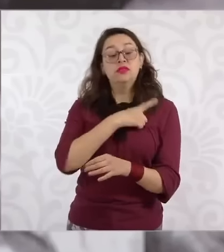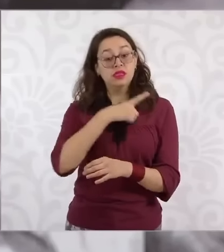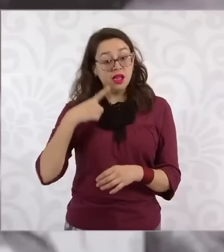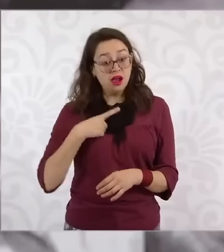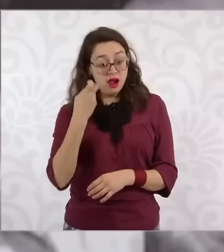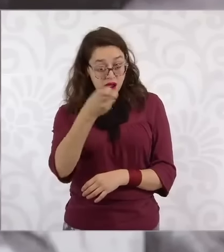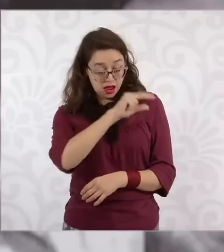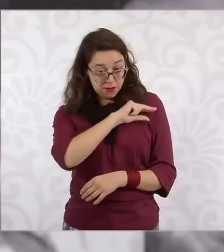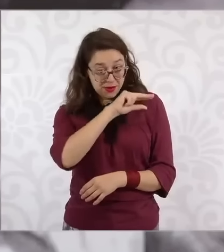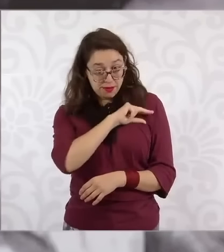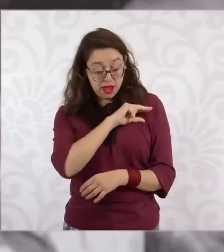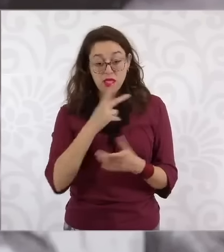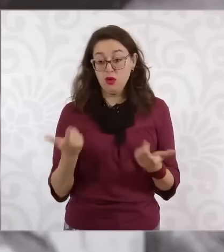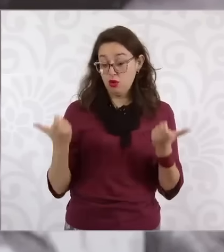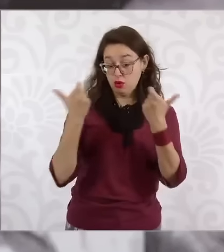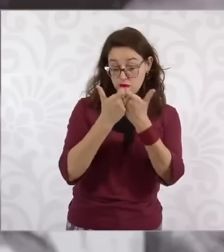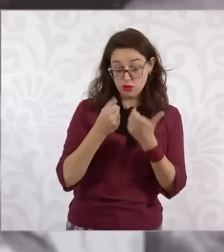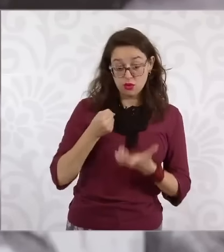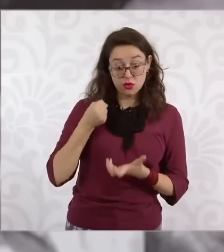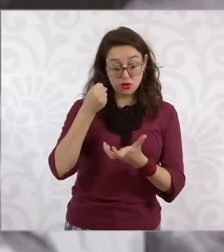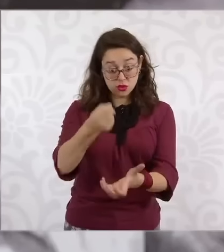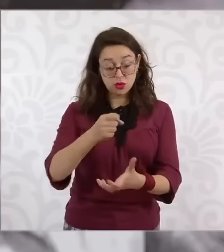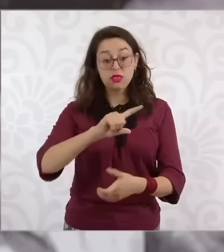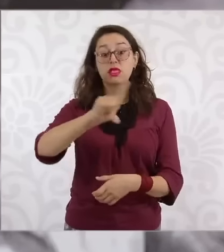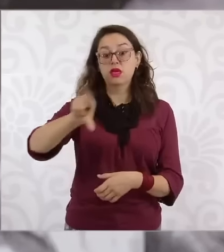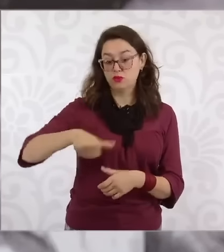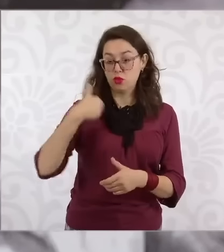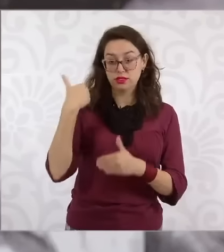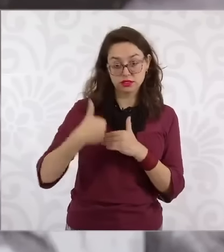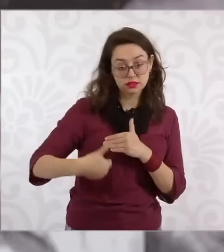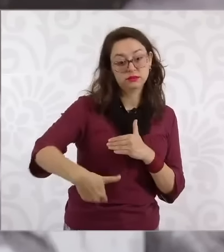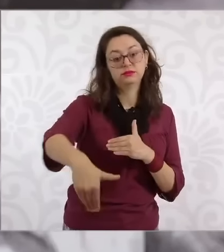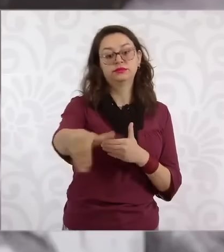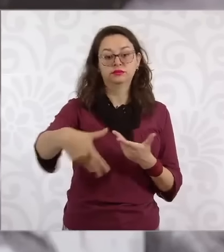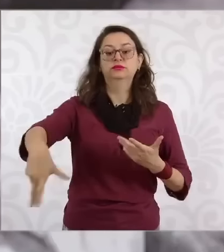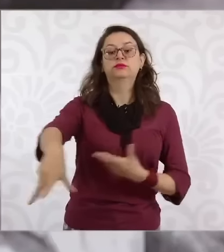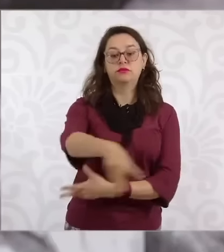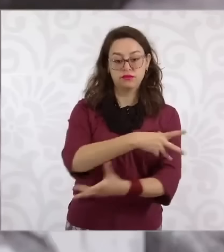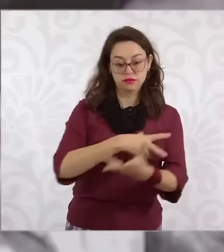en este tipo de esquemas, pues puedan recuperar su inversión antes de que exista una repartición de